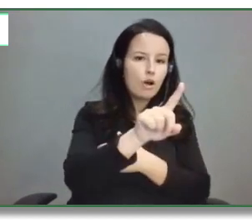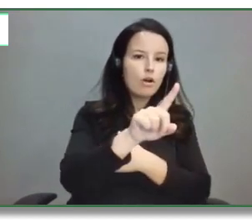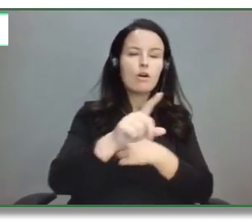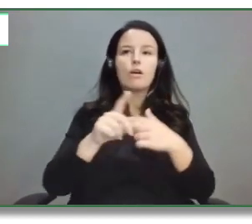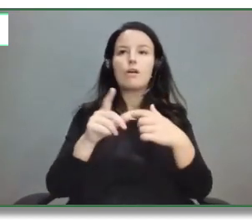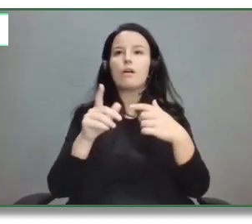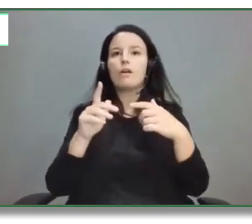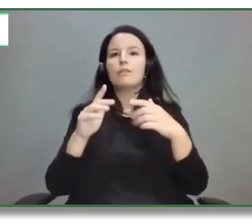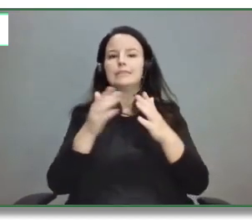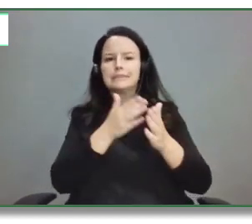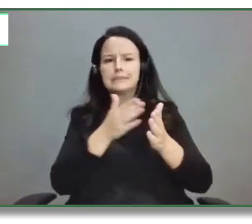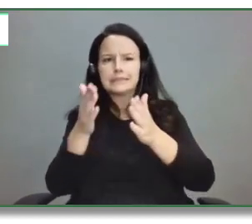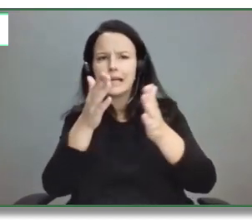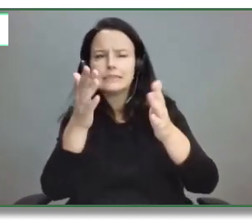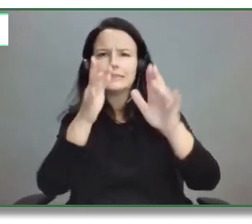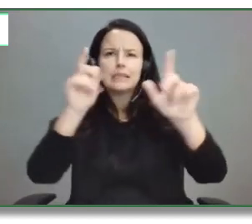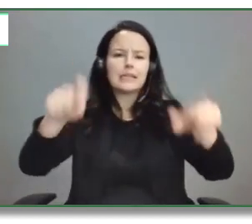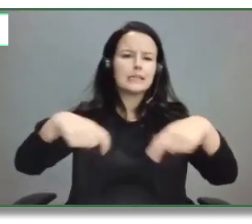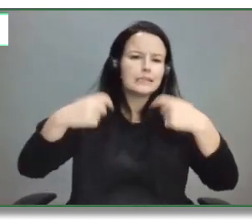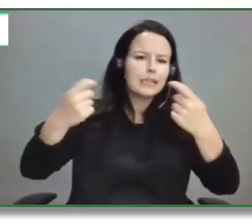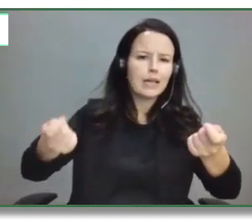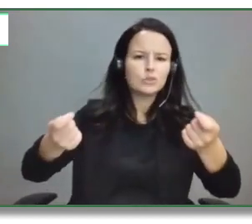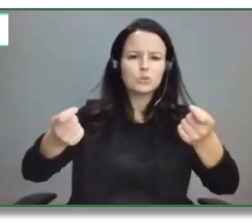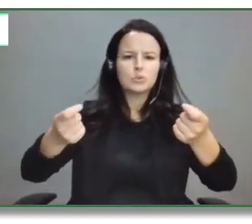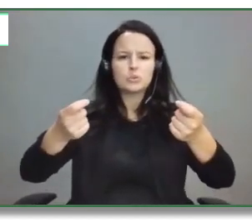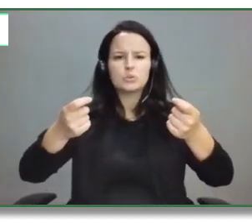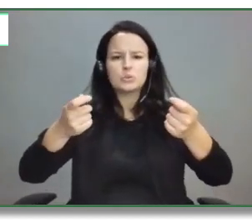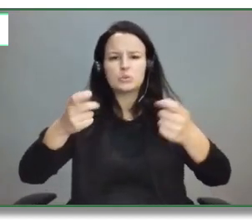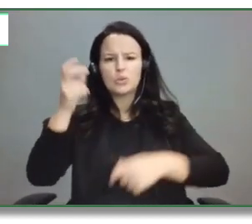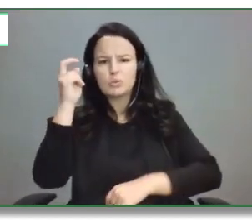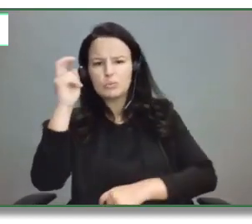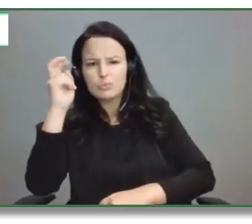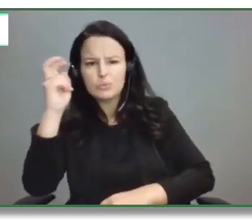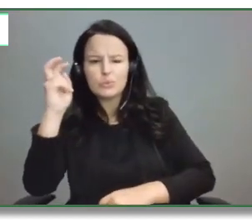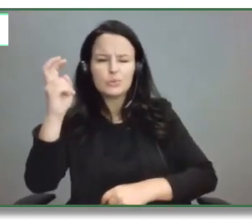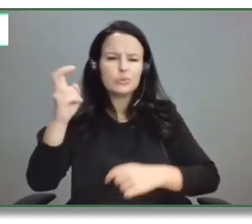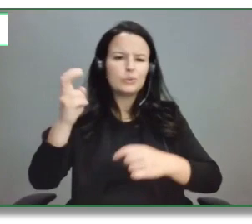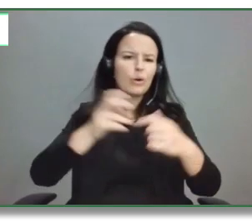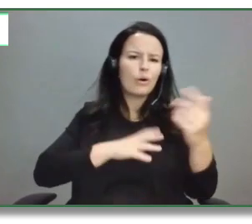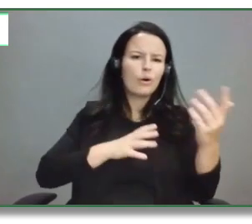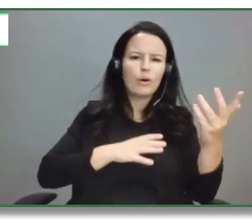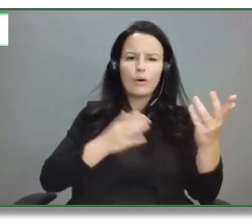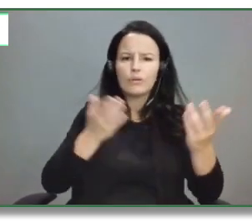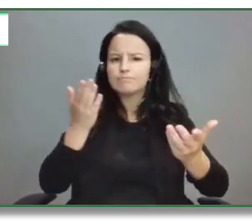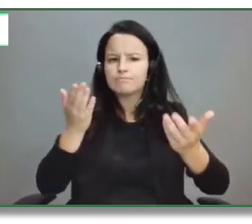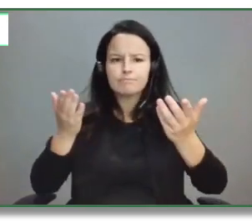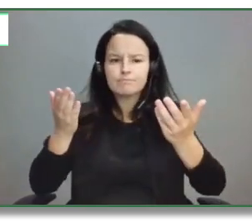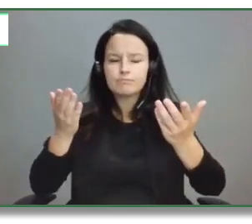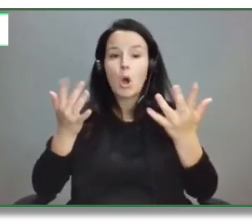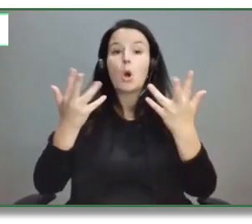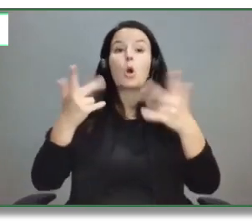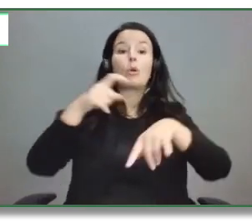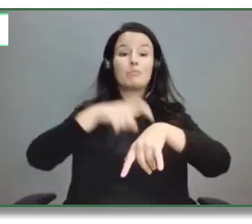sentiers la nature s'il y a des bus etc